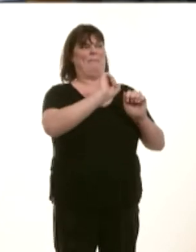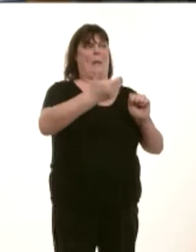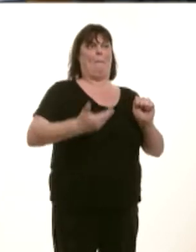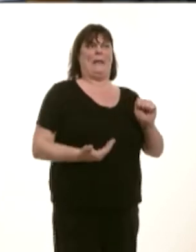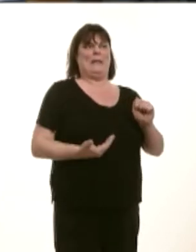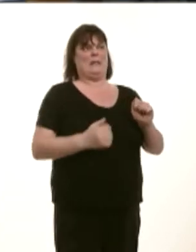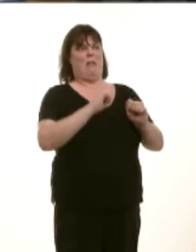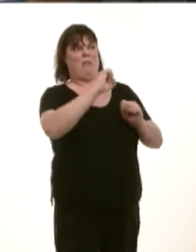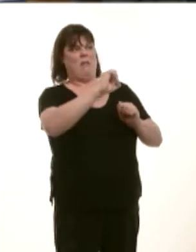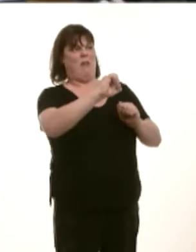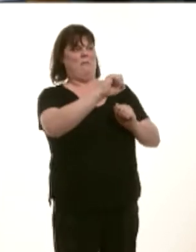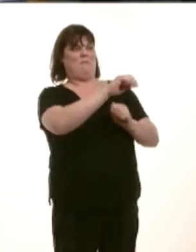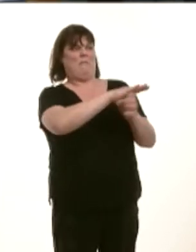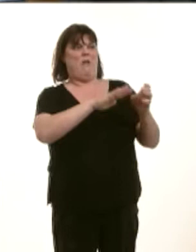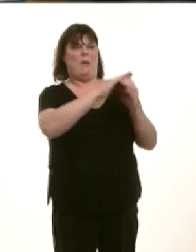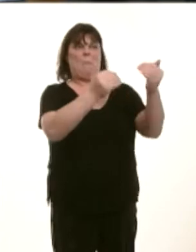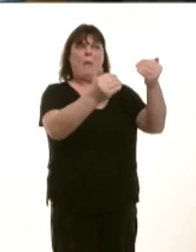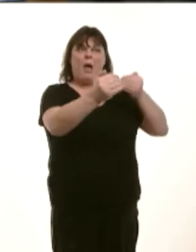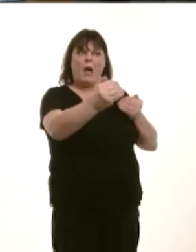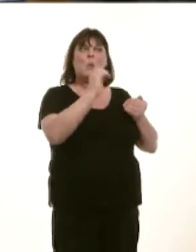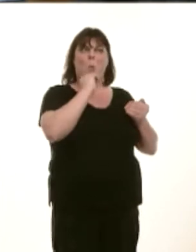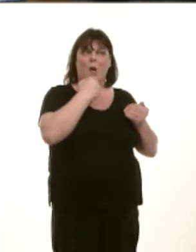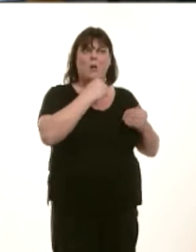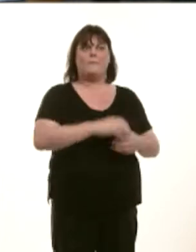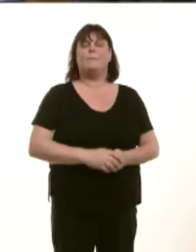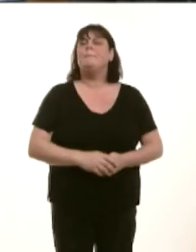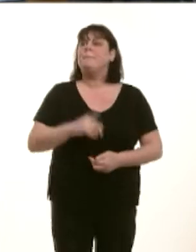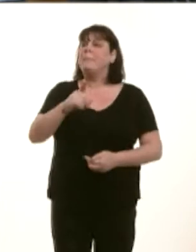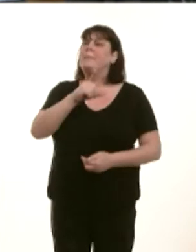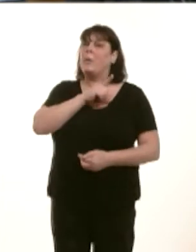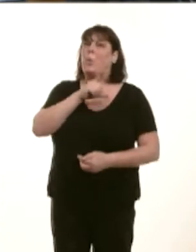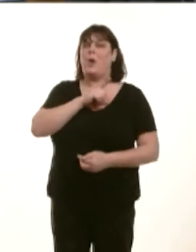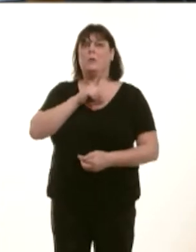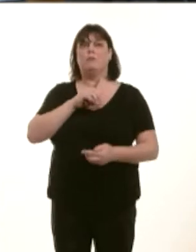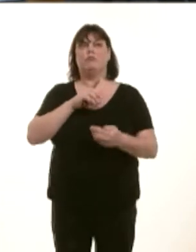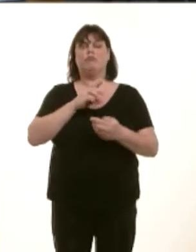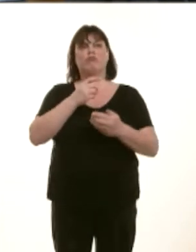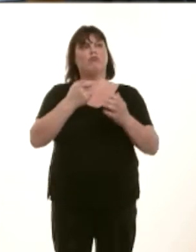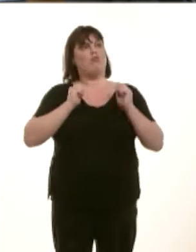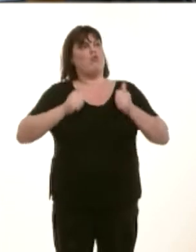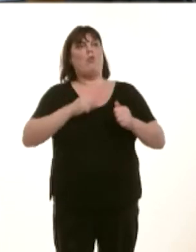yn dweud bod y rhan fwyaf o bobl yn cael rhyw fath o signaló99% oír boblogaeth. Wel, nid